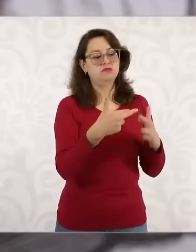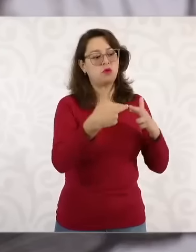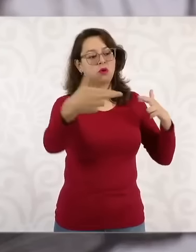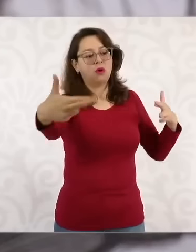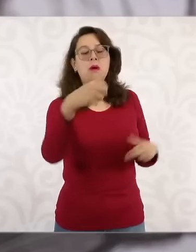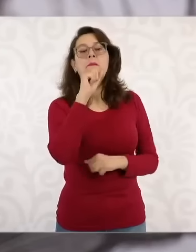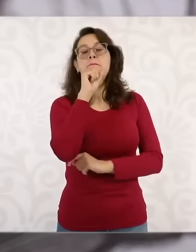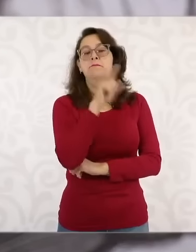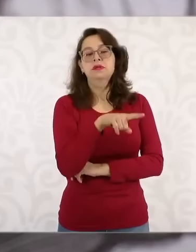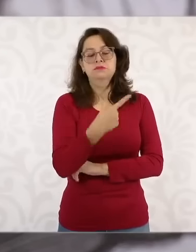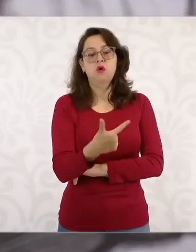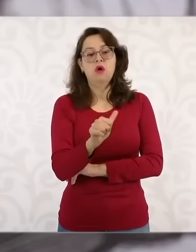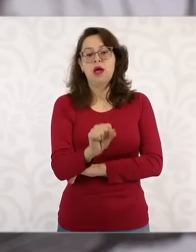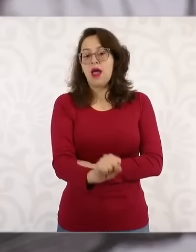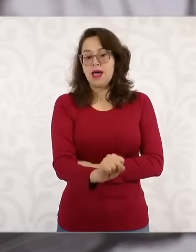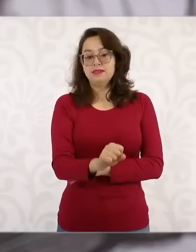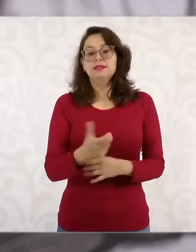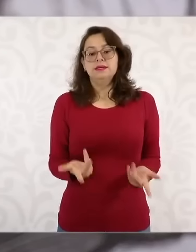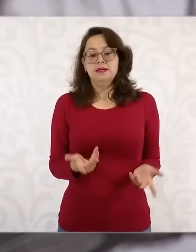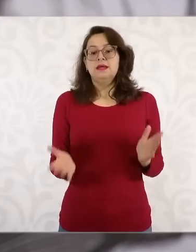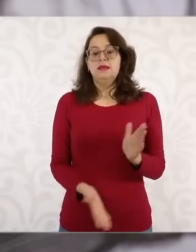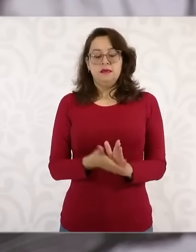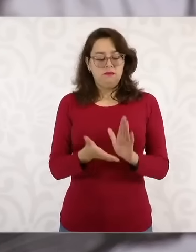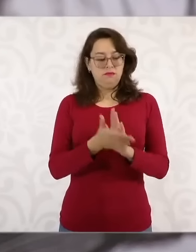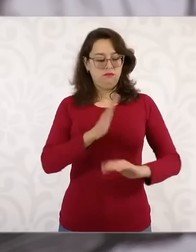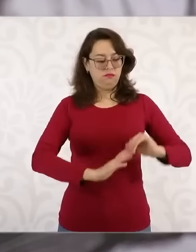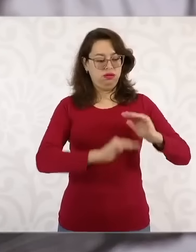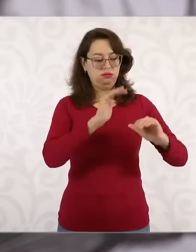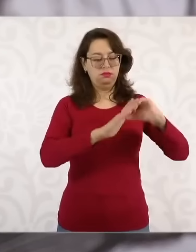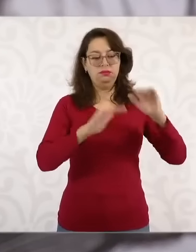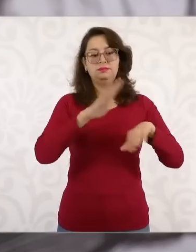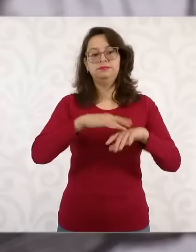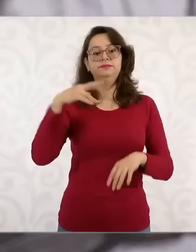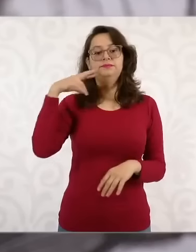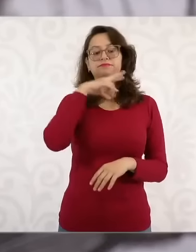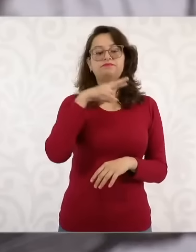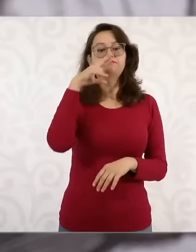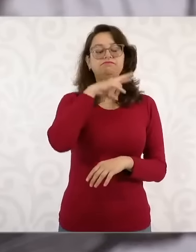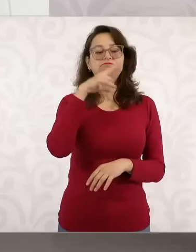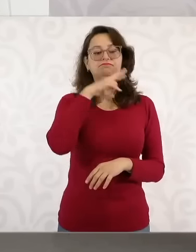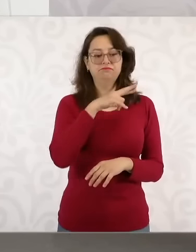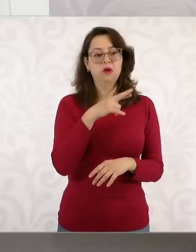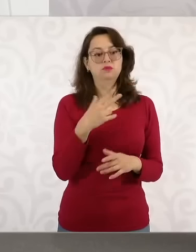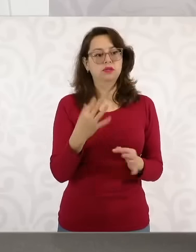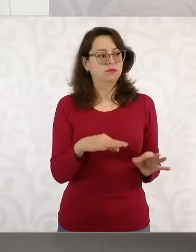así como acordar los tiempos de ejecución de los eh concluyendo más rápido todos los estudios